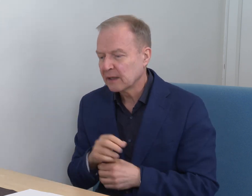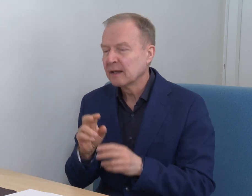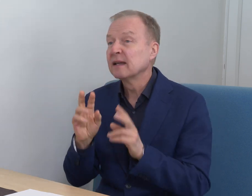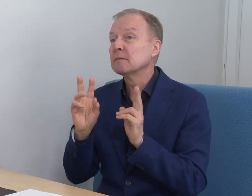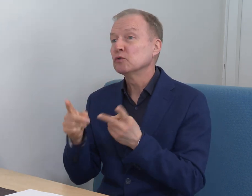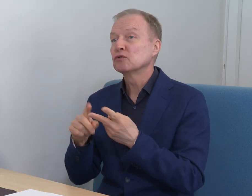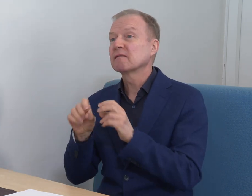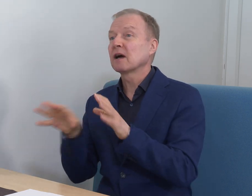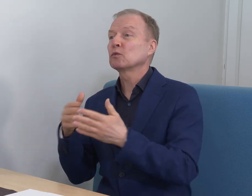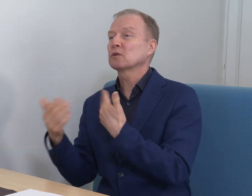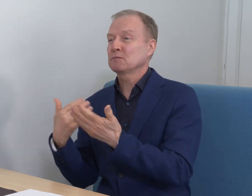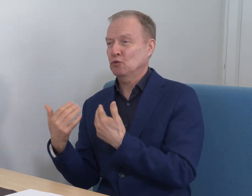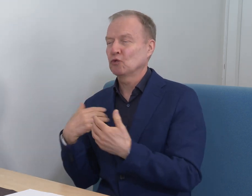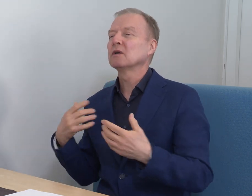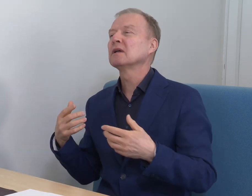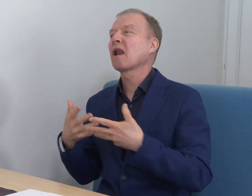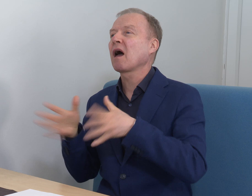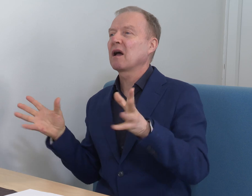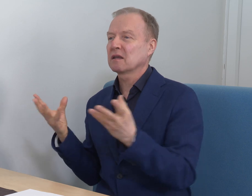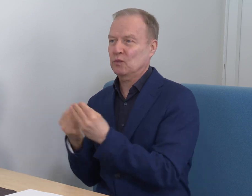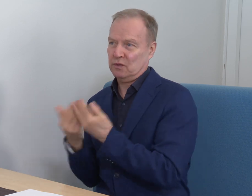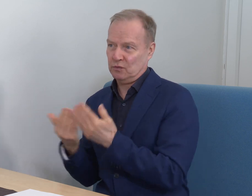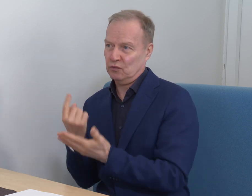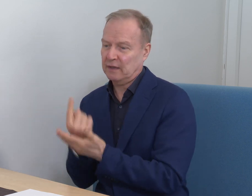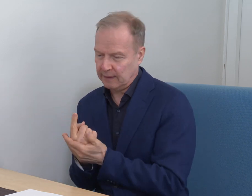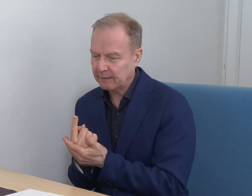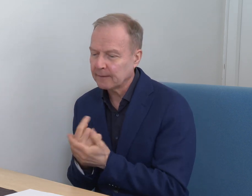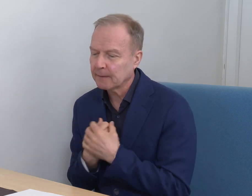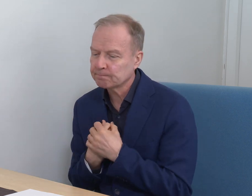että yleisemmin vaikuttamistyössä laajassa yhteistyössä.